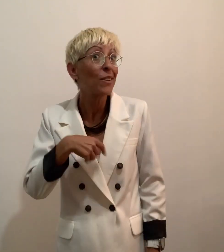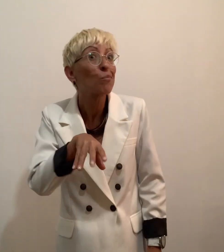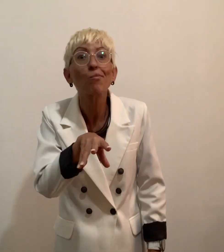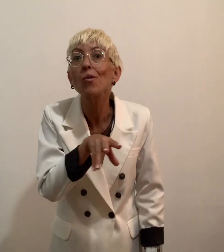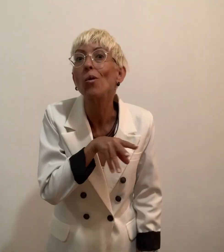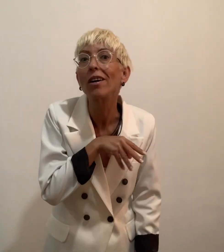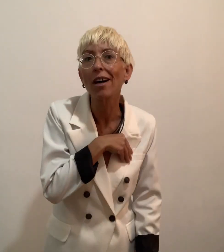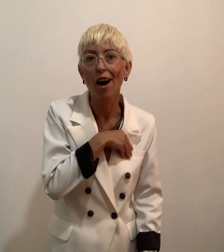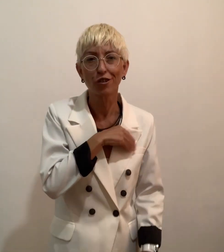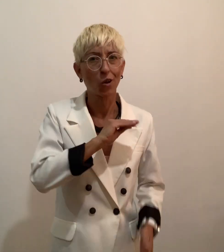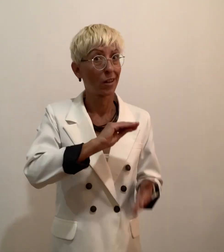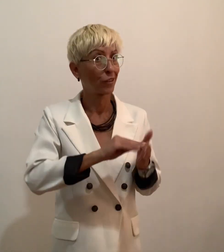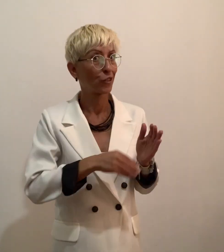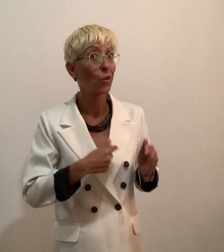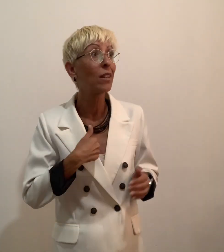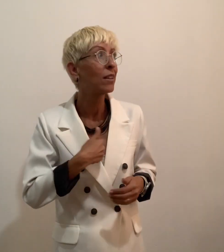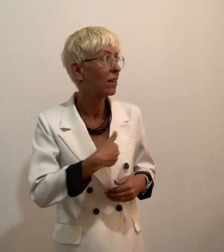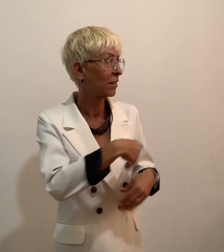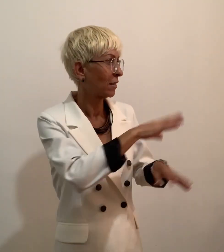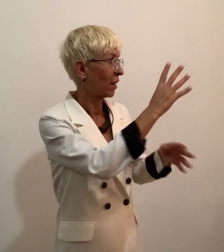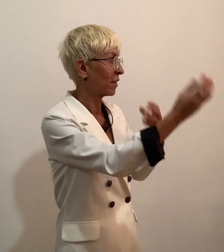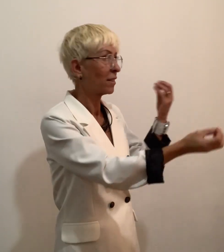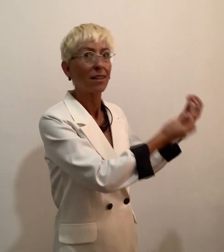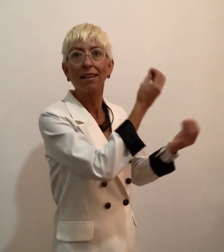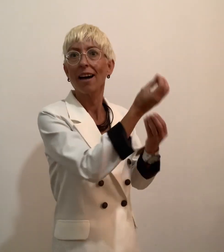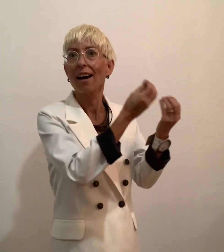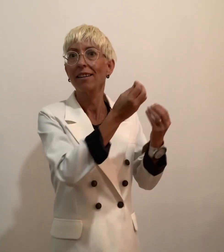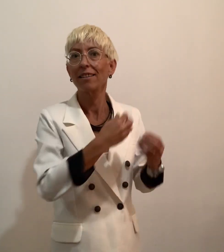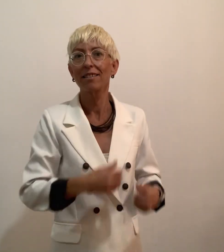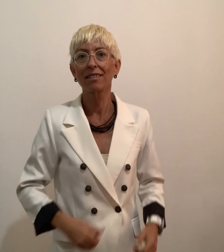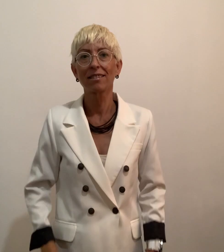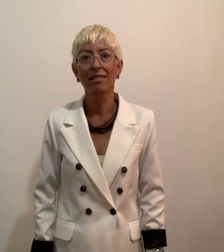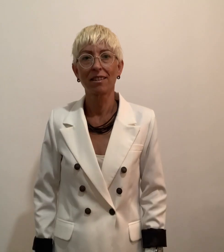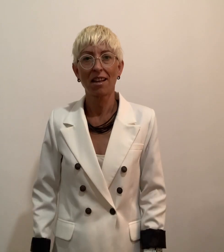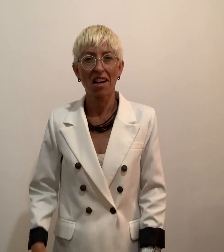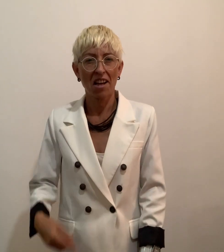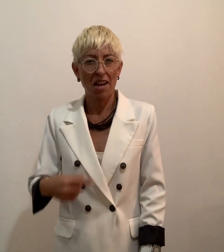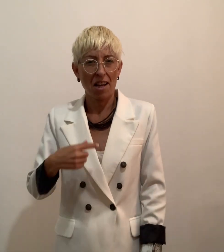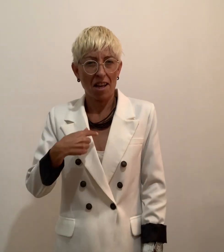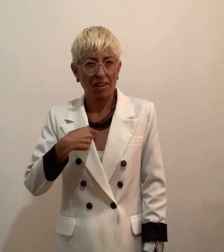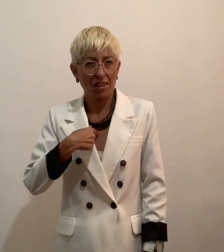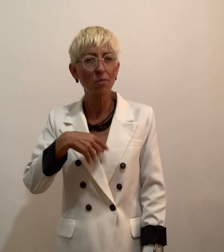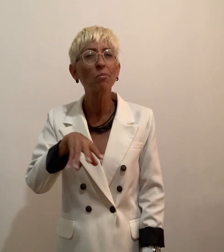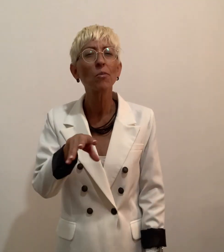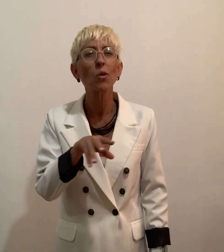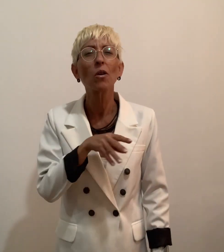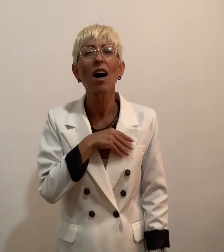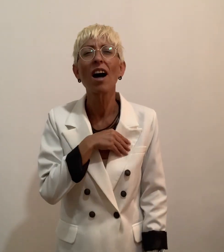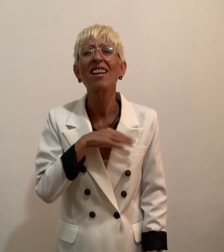אני מוכן שלא ירשו לי לצאת לשחק אני מוכן